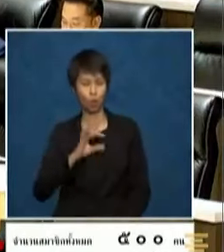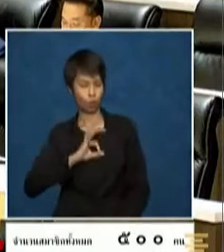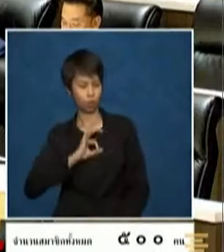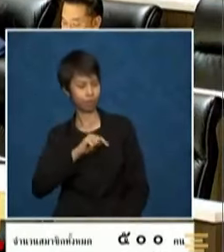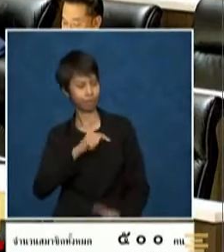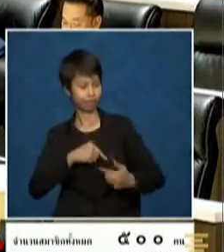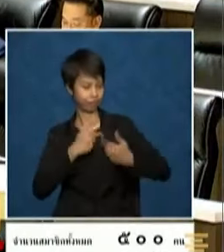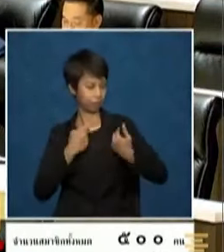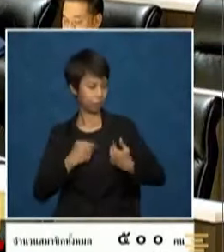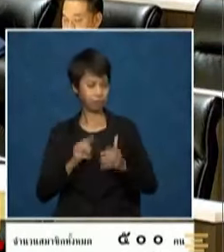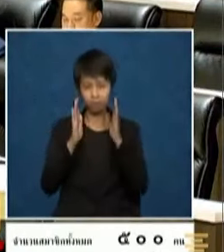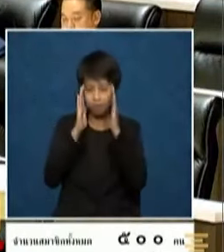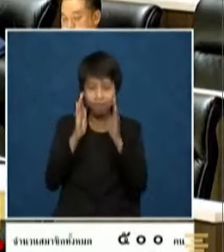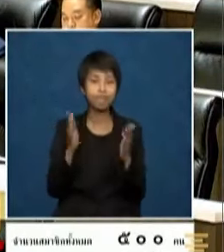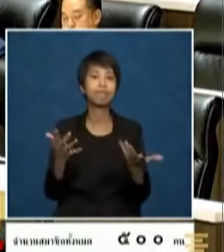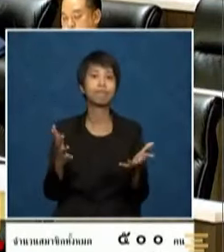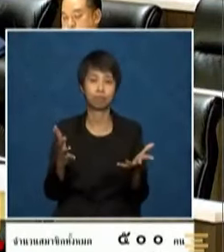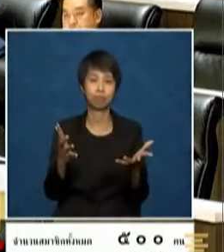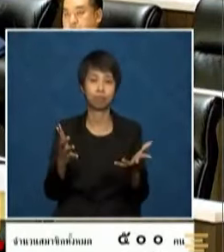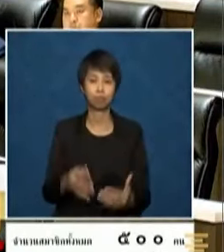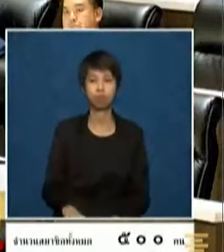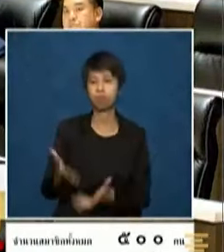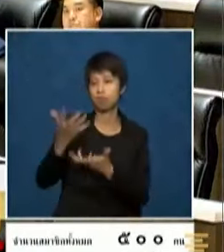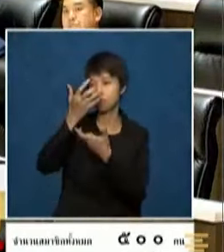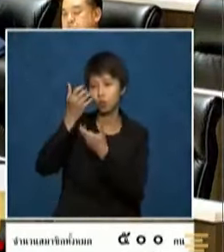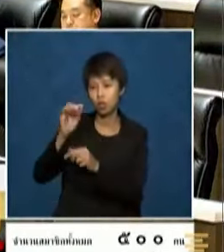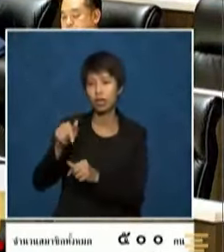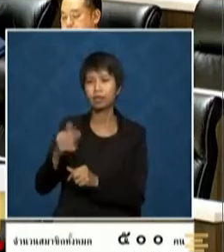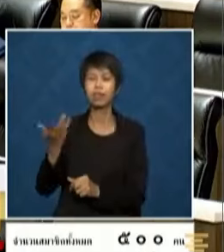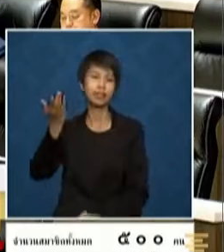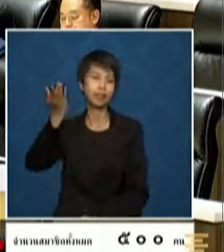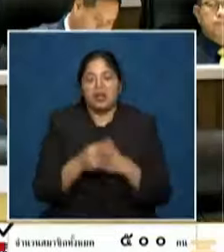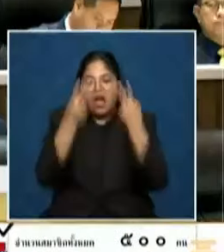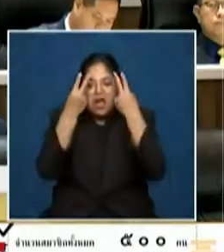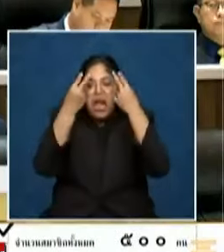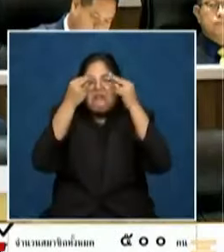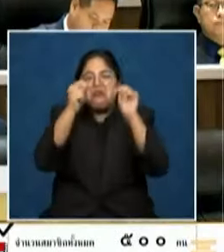ชื่อประชาธิปัตย์แบบนี้แหละที่เขาเรียก ว่าจัดหนักจัดเต็มมีหลักัฐานแล้วก็เป็น